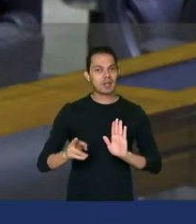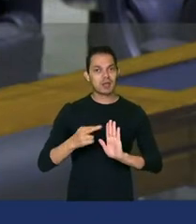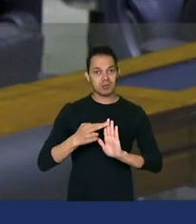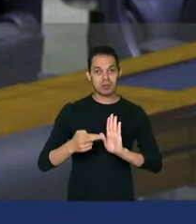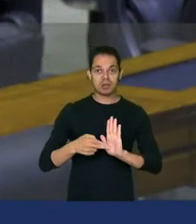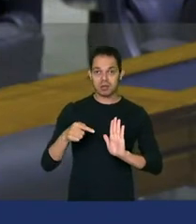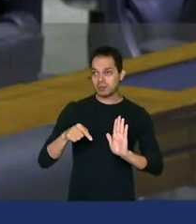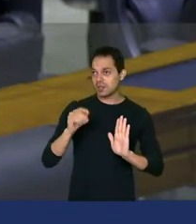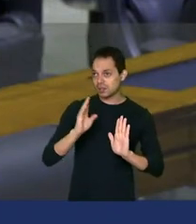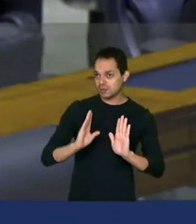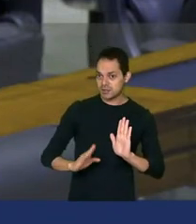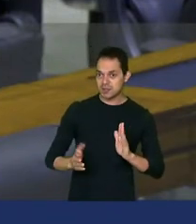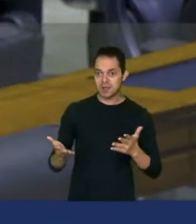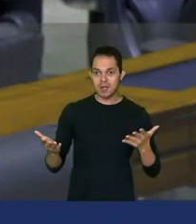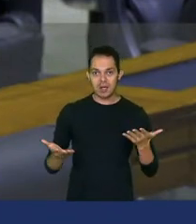PRECEDIDA DE LEILÕES QUE ALIÁS É UMA FORMA NESSE